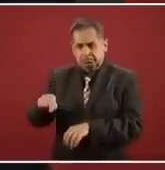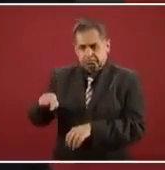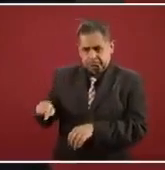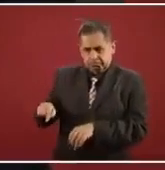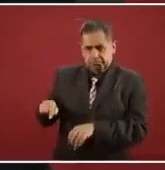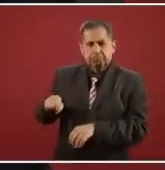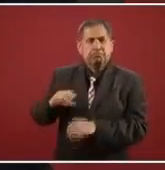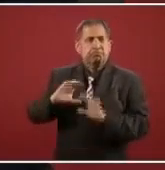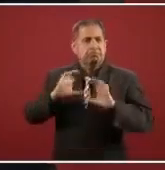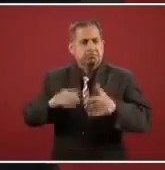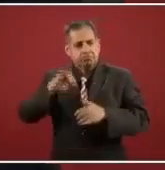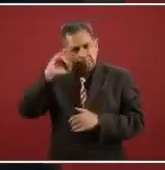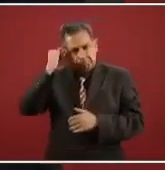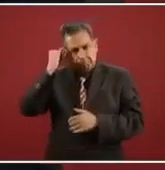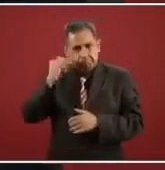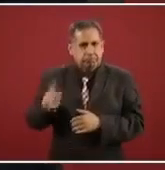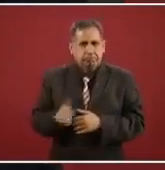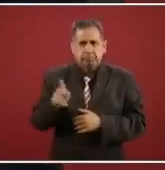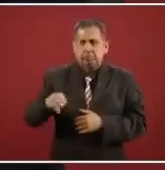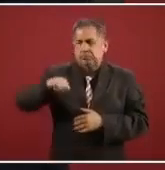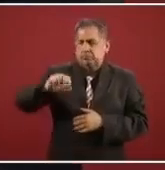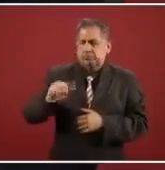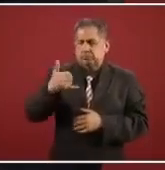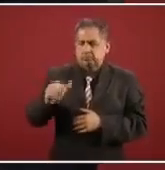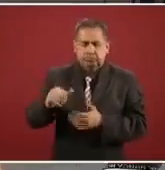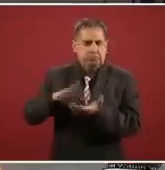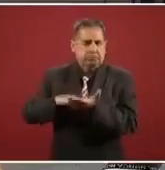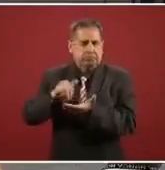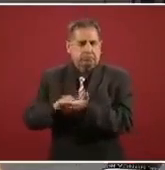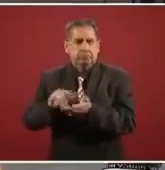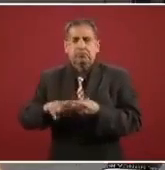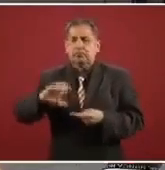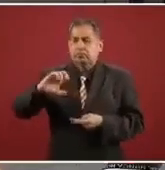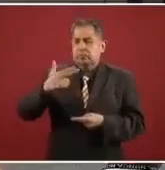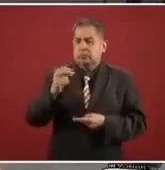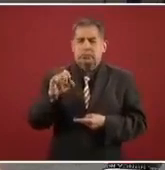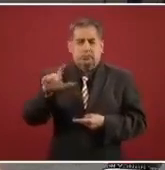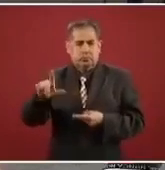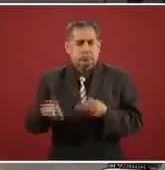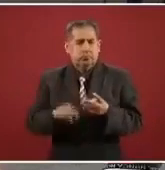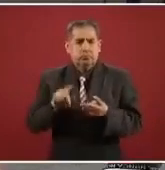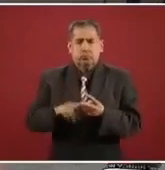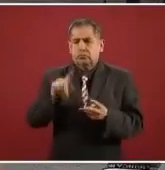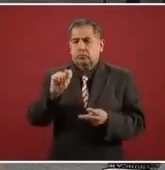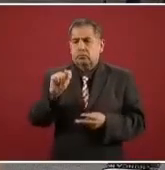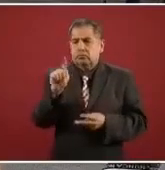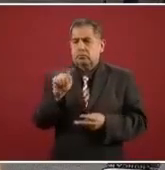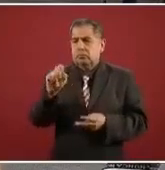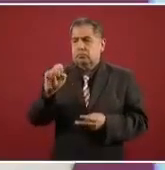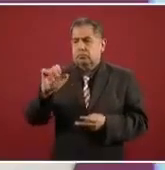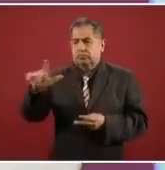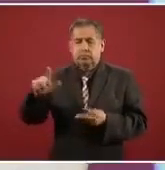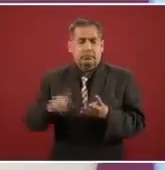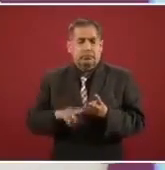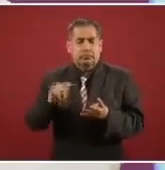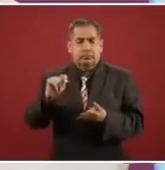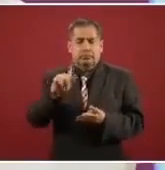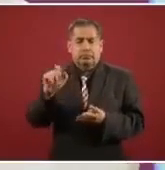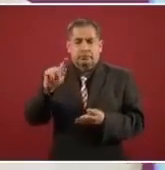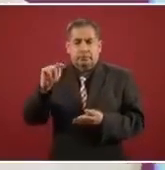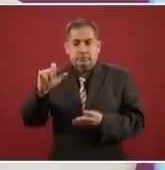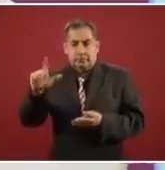indígenas del pueblo maya, del pueblo chol, del pueblo tzotzil y del pueblo tseltal, entre